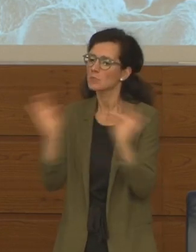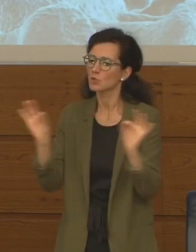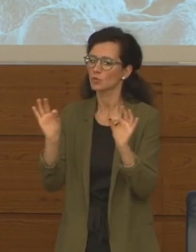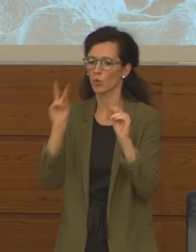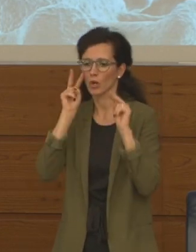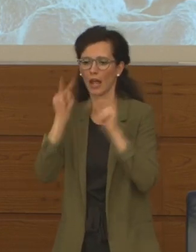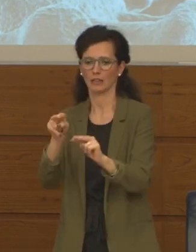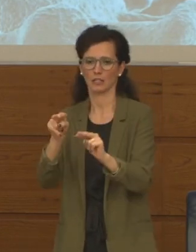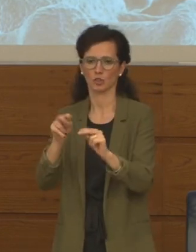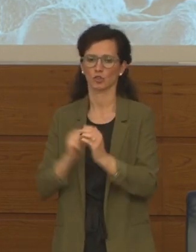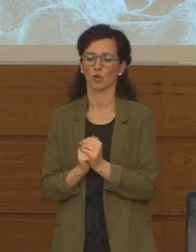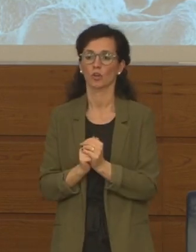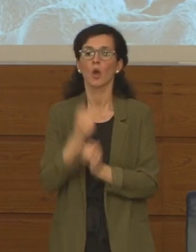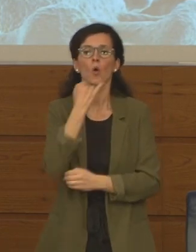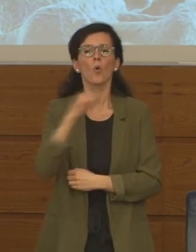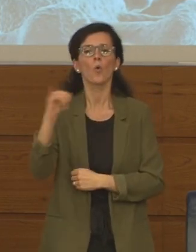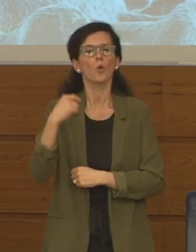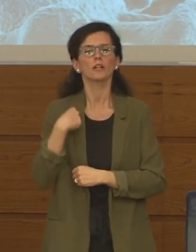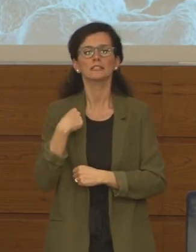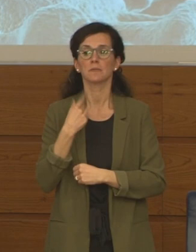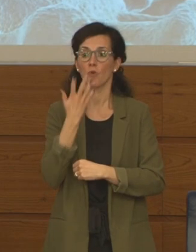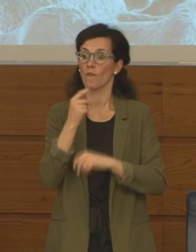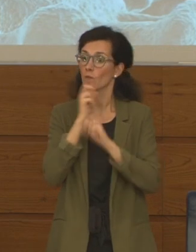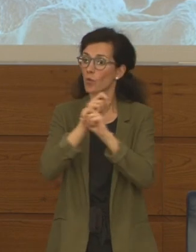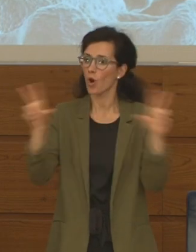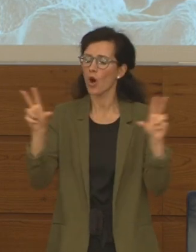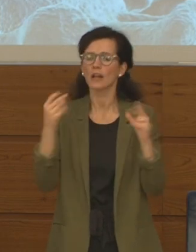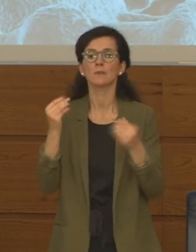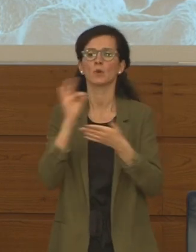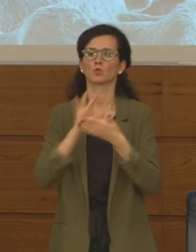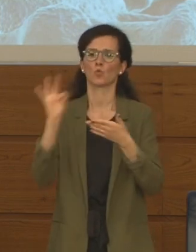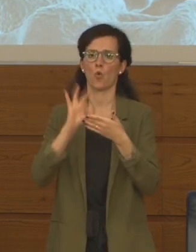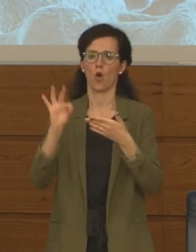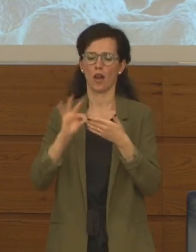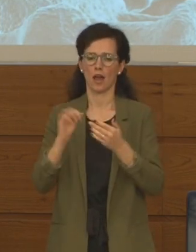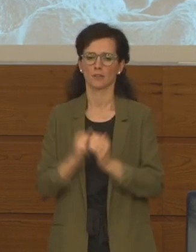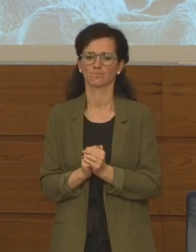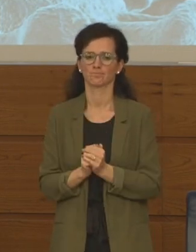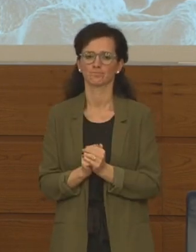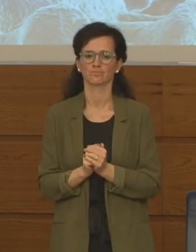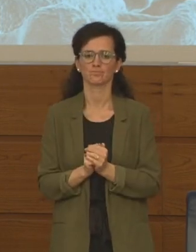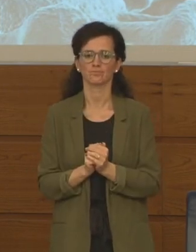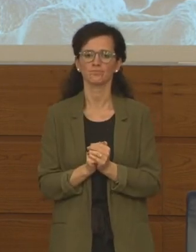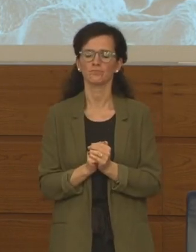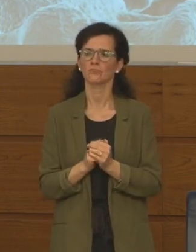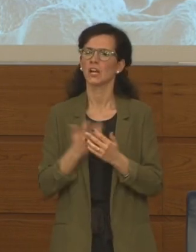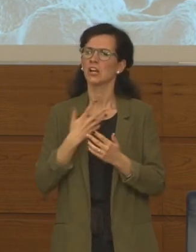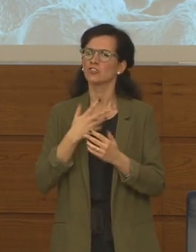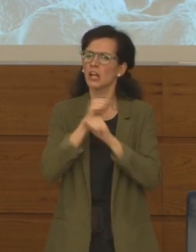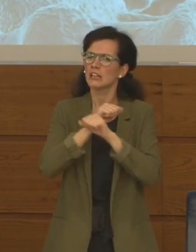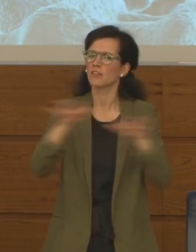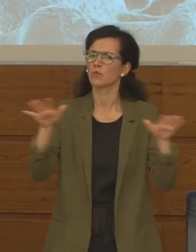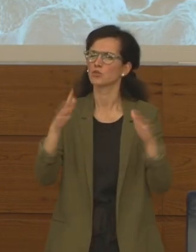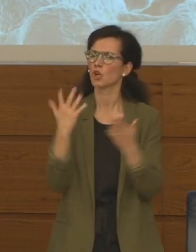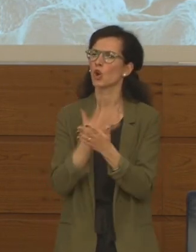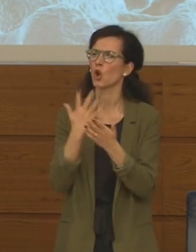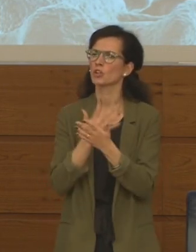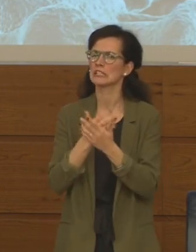Ultima cosa che vi dico riguardo le scuole, si sono diffuse notizie false su chiusura di scuole su tutto il